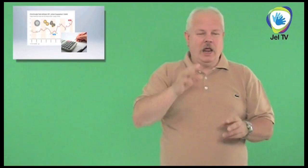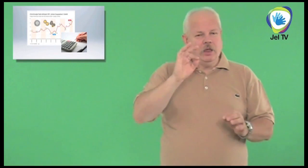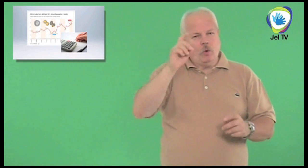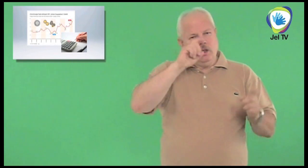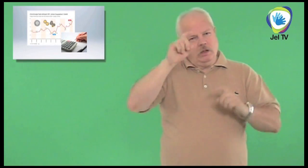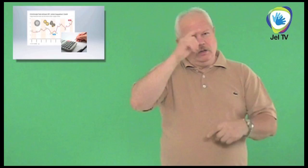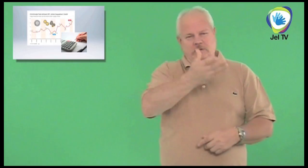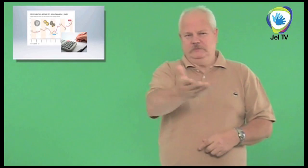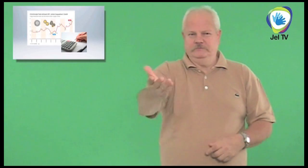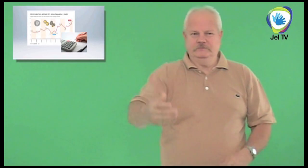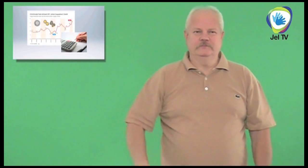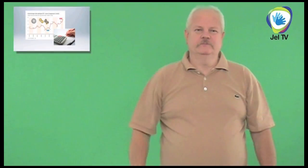Vigyázni kell, jól meg kell gondolni!